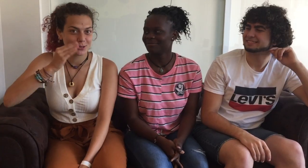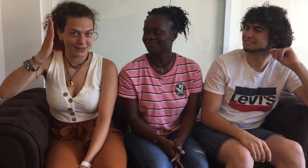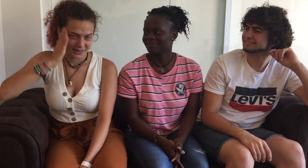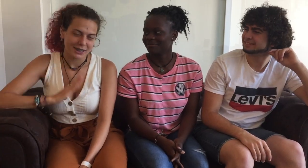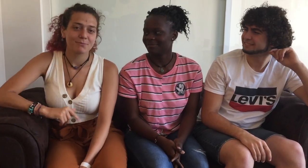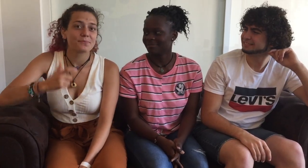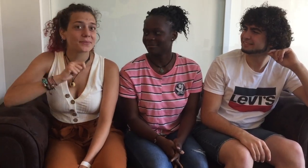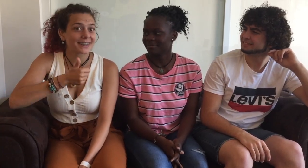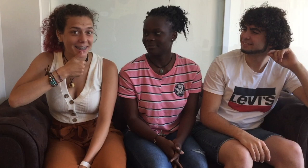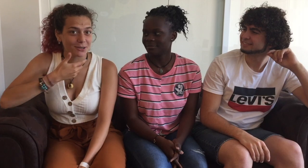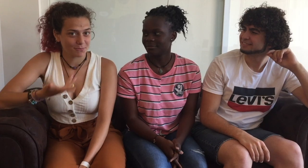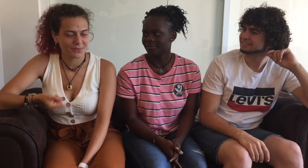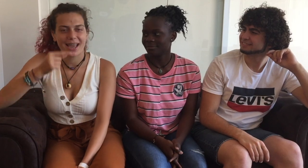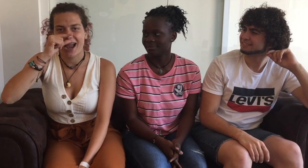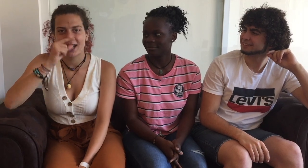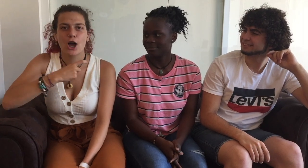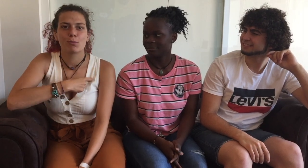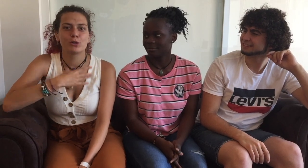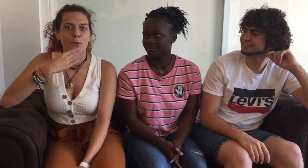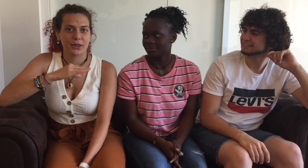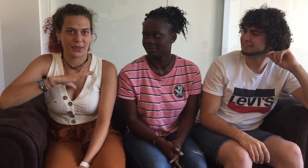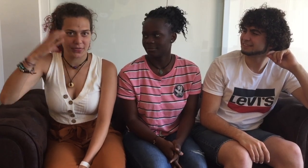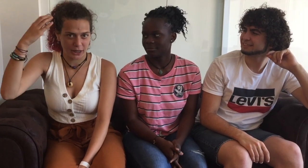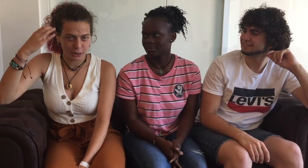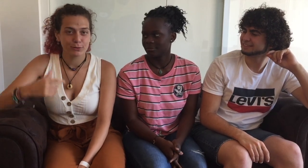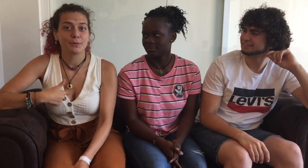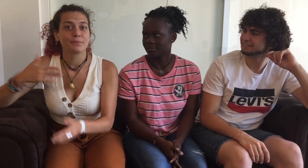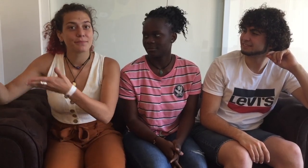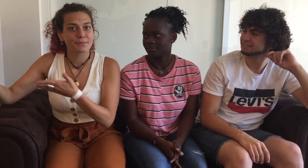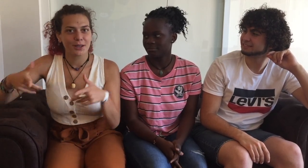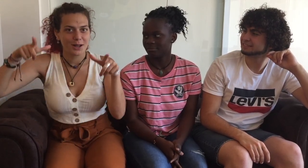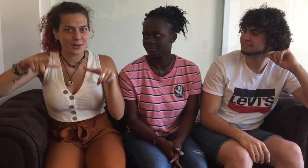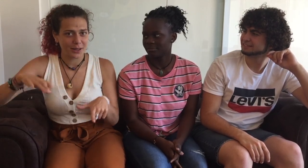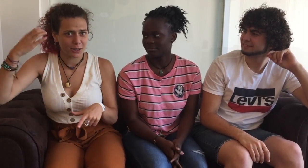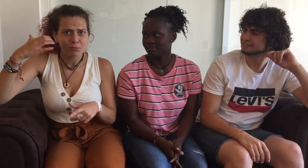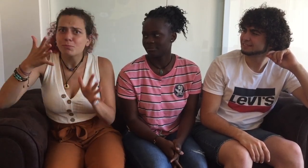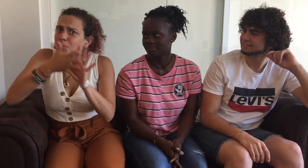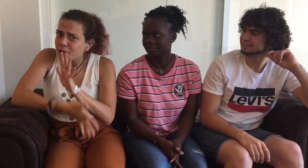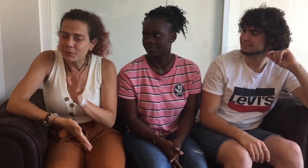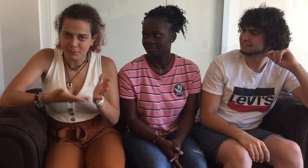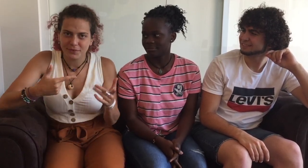Hola, buenas tardes. Soy Anna, delegada de la Comisión de Juventud de Cerecusor. Hoy he dado la bienvenida al local de Cerecusor, ¿con qué motivo?